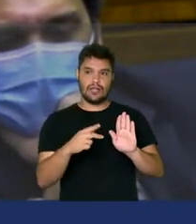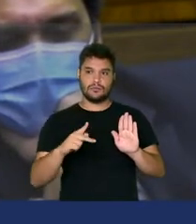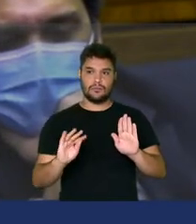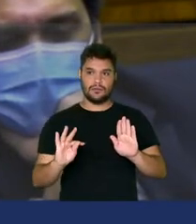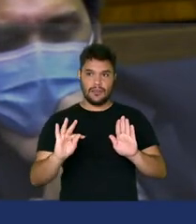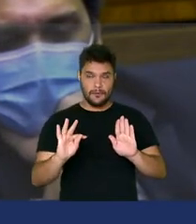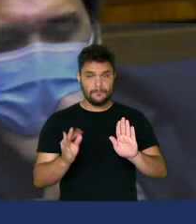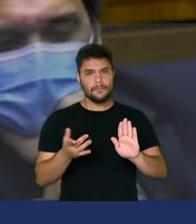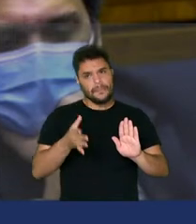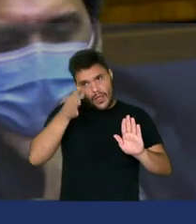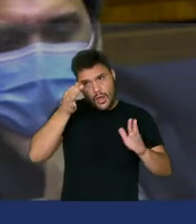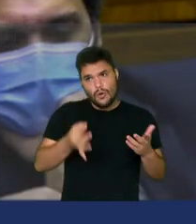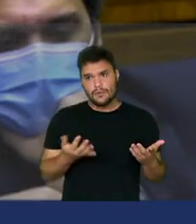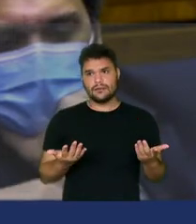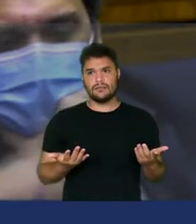VOTAMOS SIM A ESSE DESTAQUE DO PT, COMPREENDEMOS QUE NÃO É